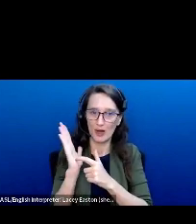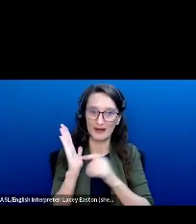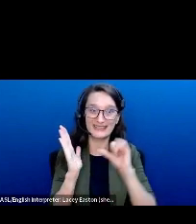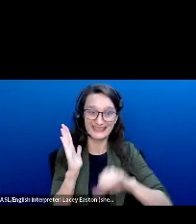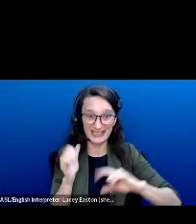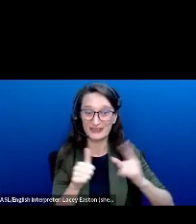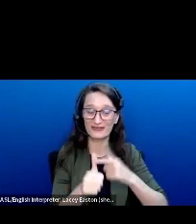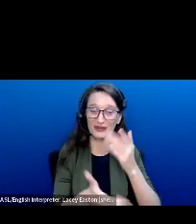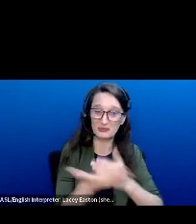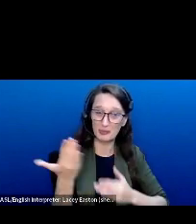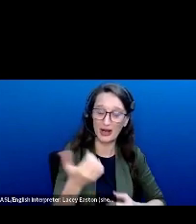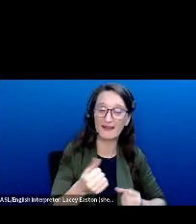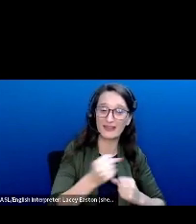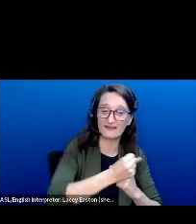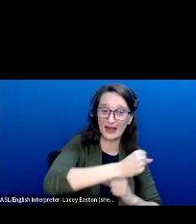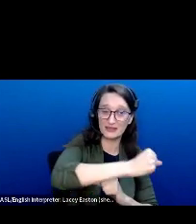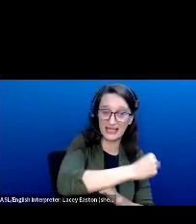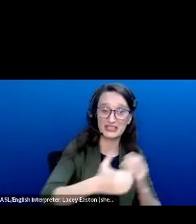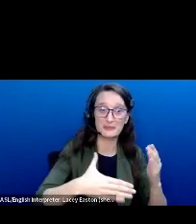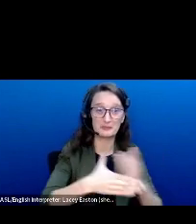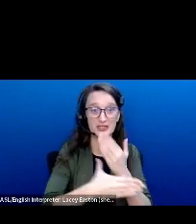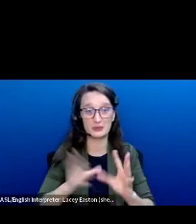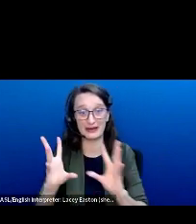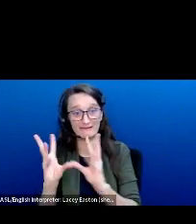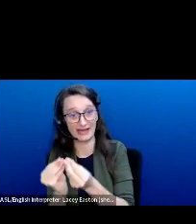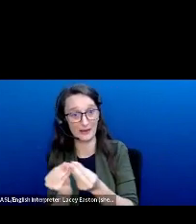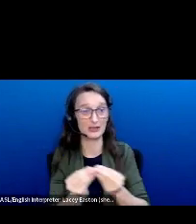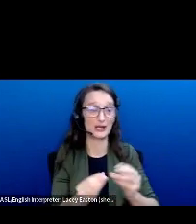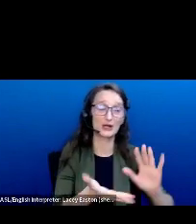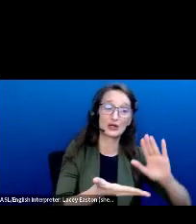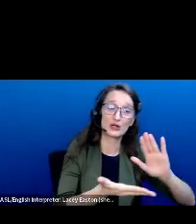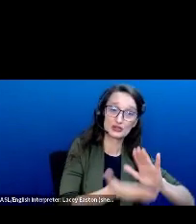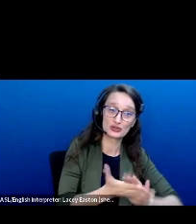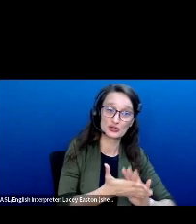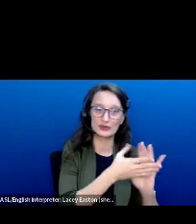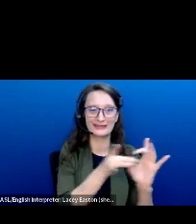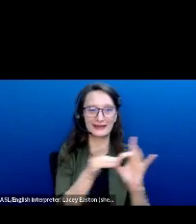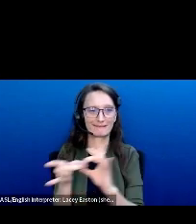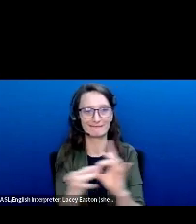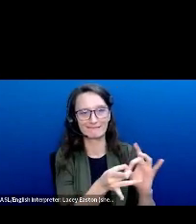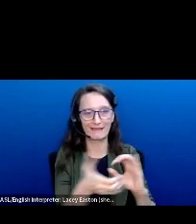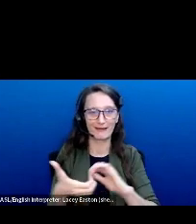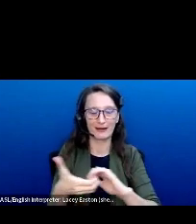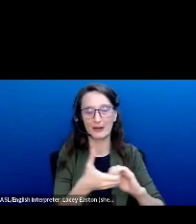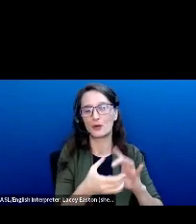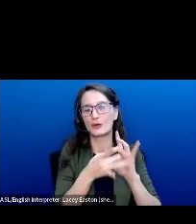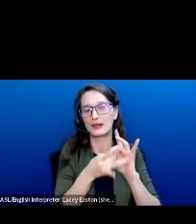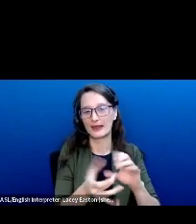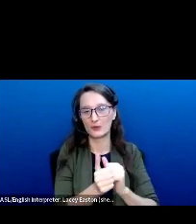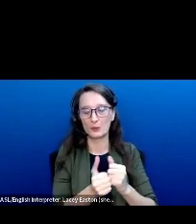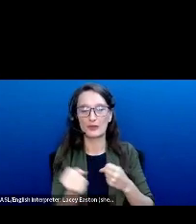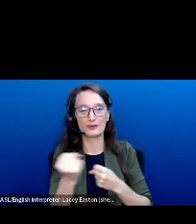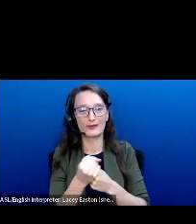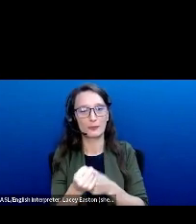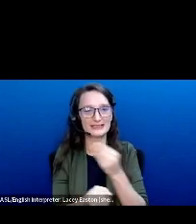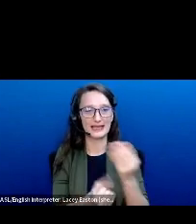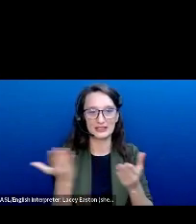la colaboración entre familias y escuelas en relación con los apoyos y servicios de educación especial. Siguiente